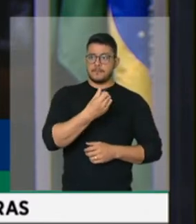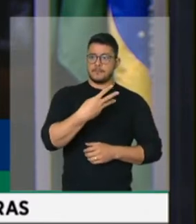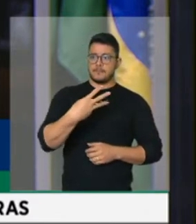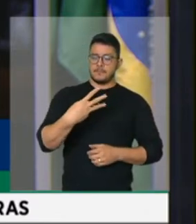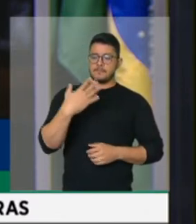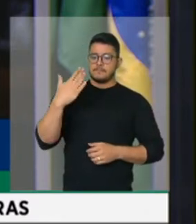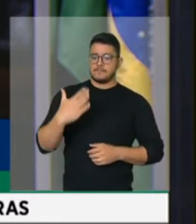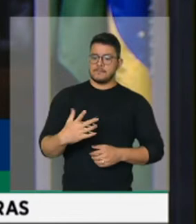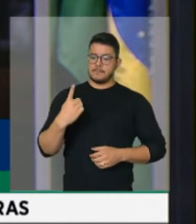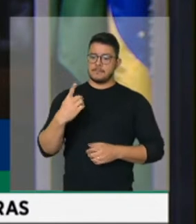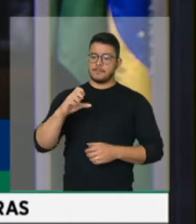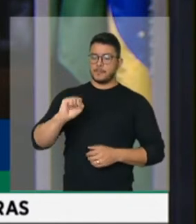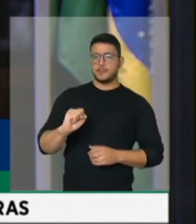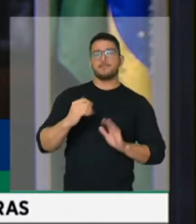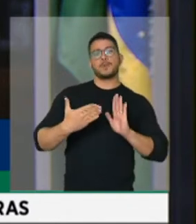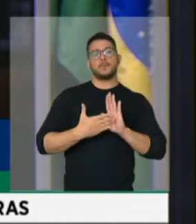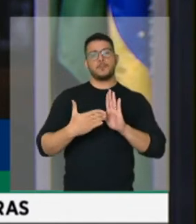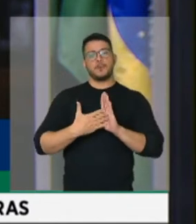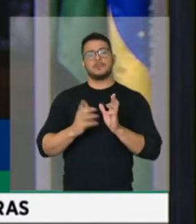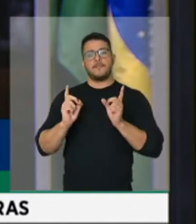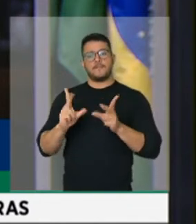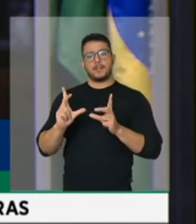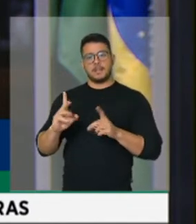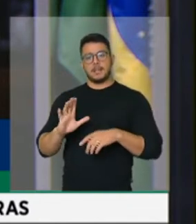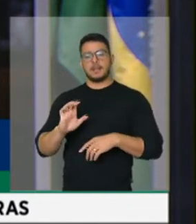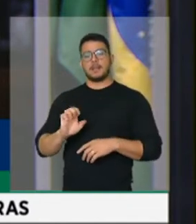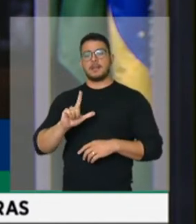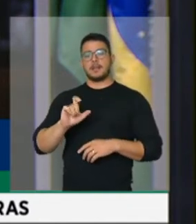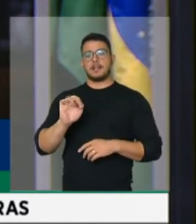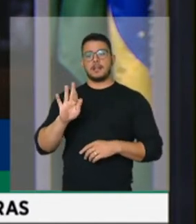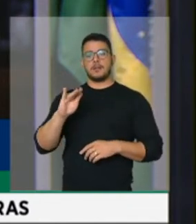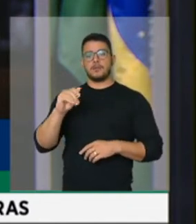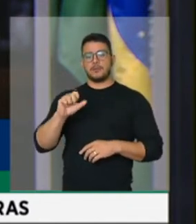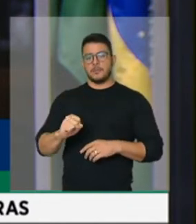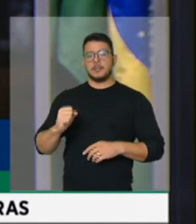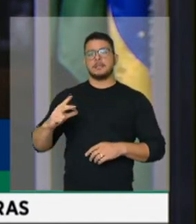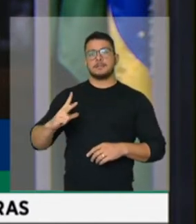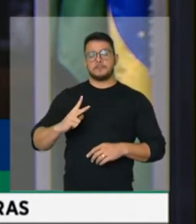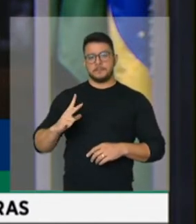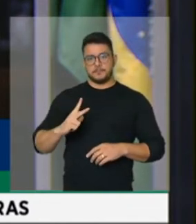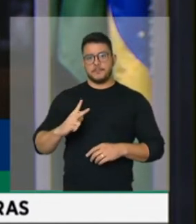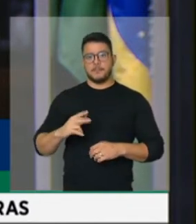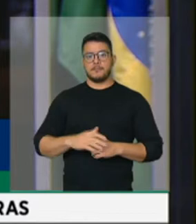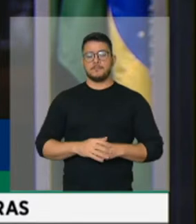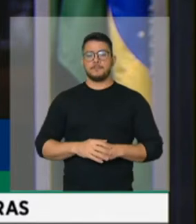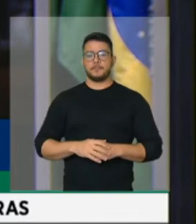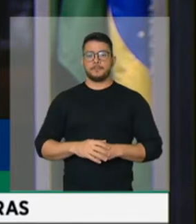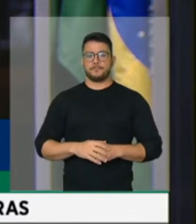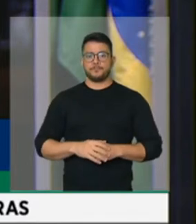NACIONAL DE DESESTATIZAÇÃO. PND. ALINHADO A ESSE ENTENDIMENTO O GOVERNO ENCAMINHOU AO CONGRESSO